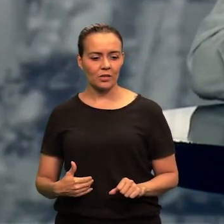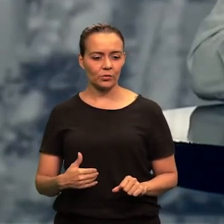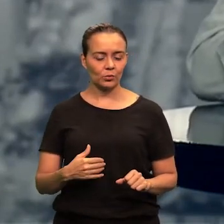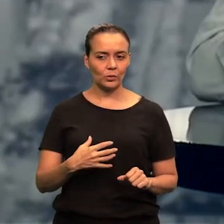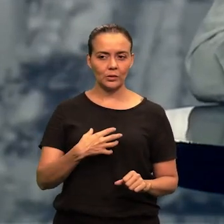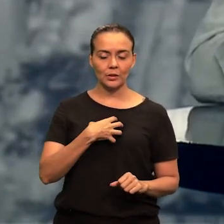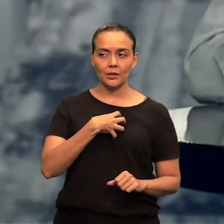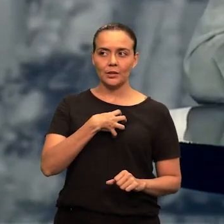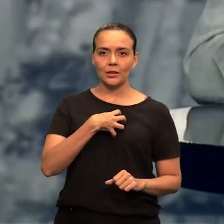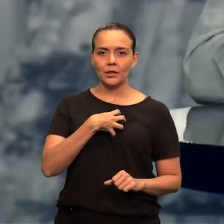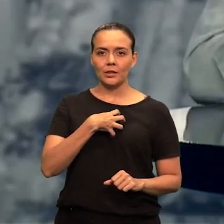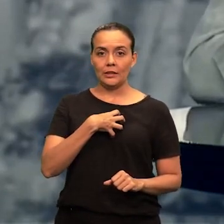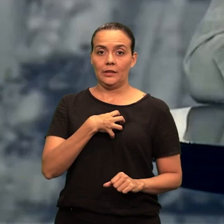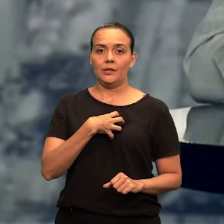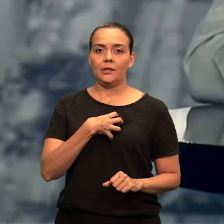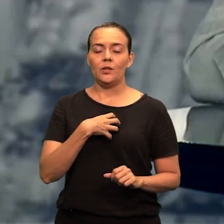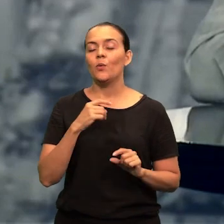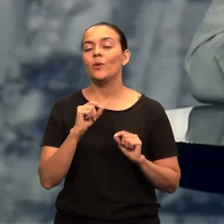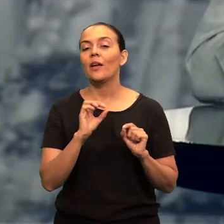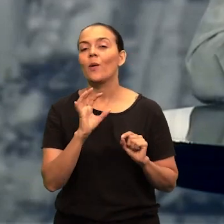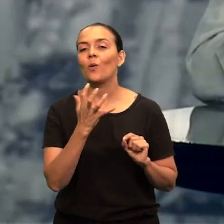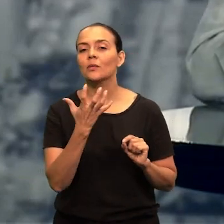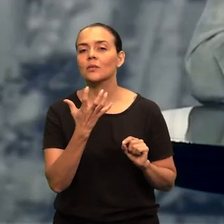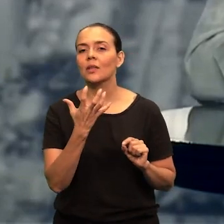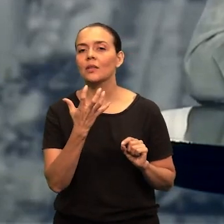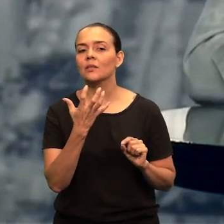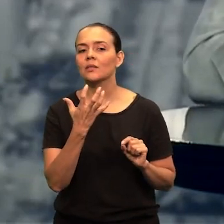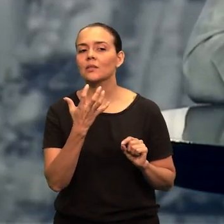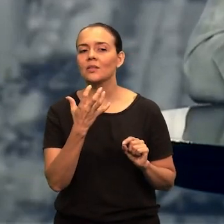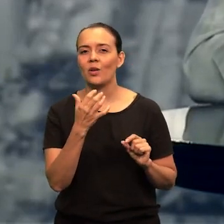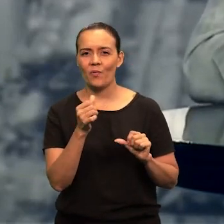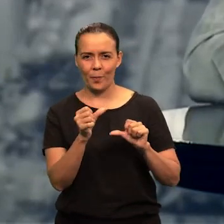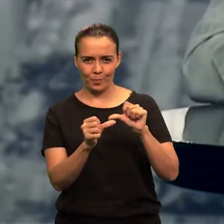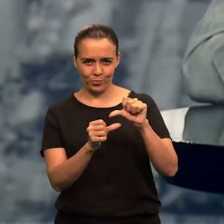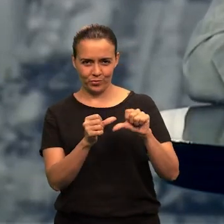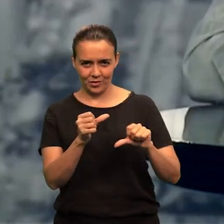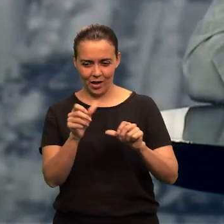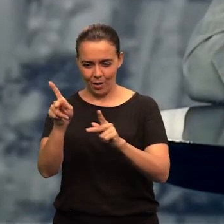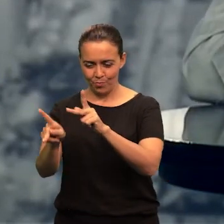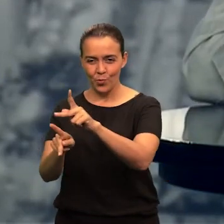sobre um governante, dificilmente ele consegue reverter